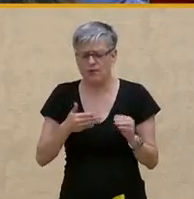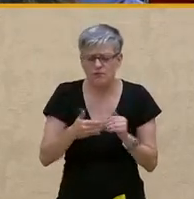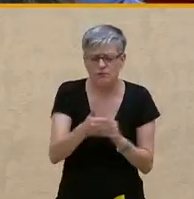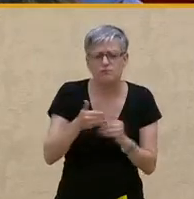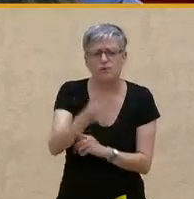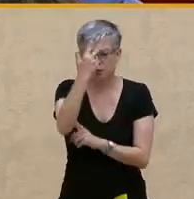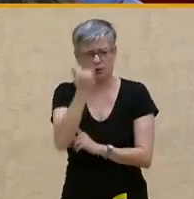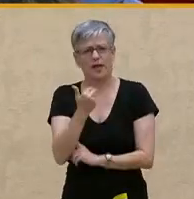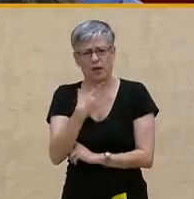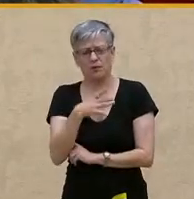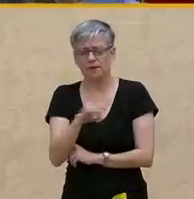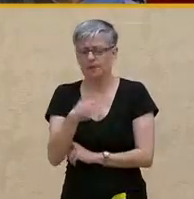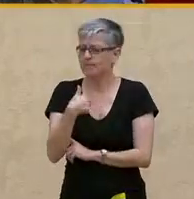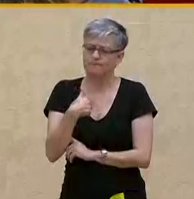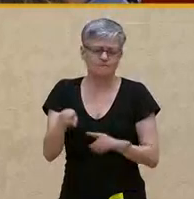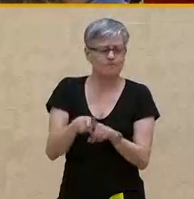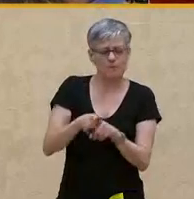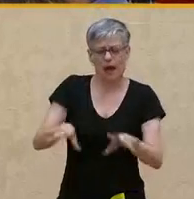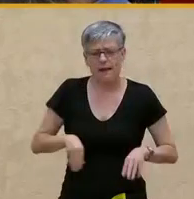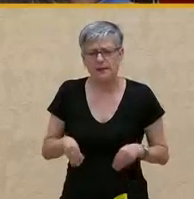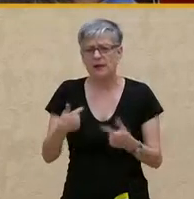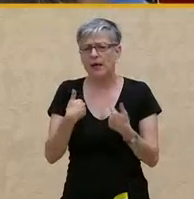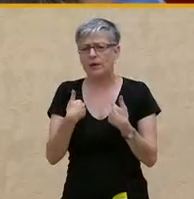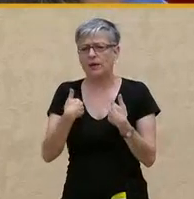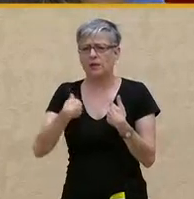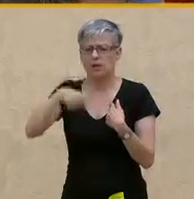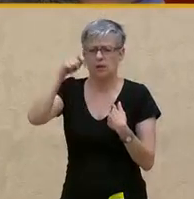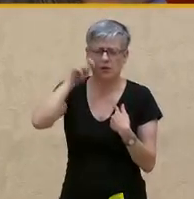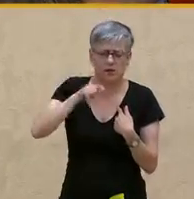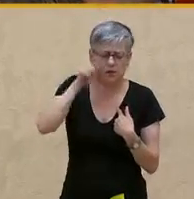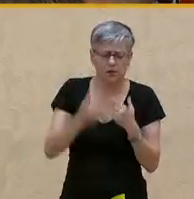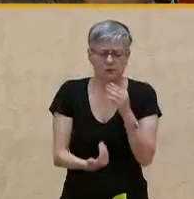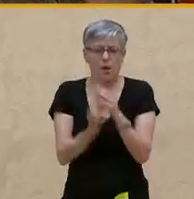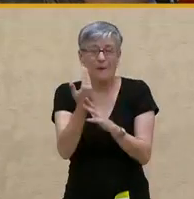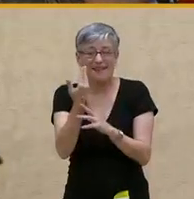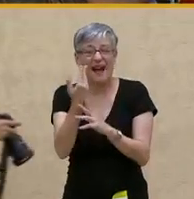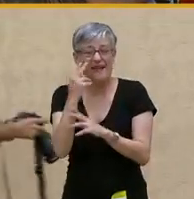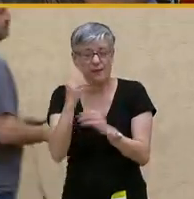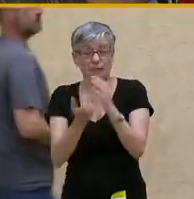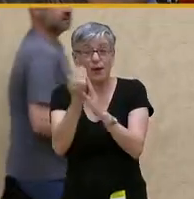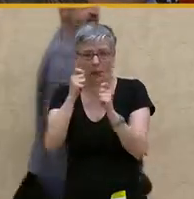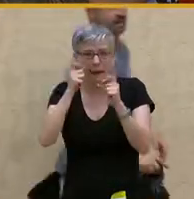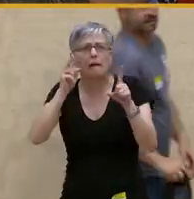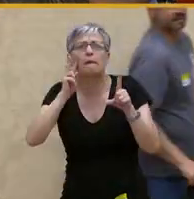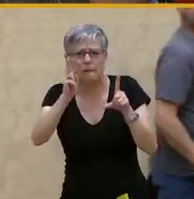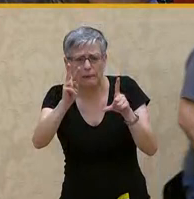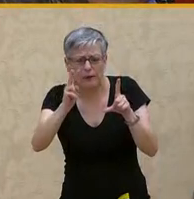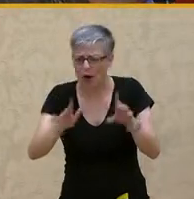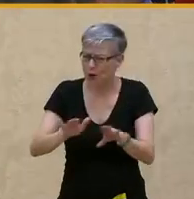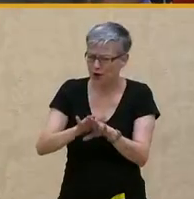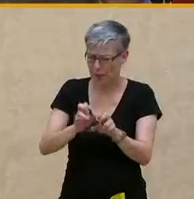Yo no lo aceptaba, lloraba, por la mañana sí que veía, pero por las noches no, era cada vez peor,